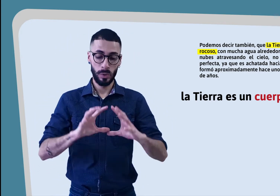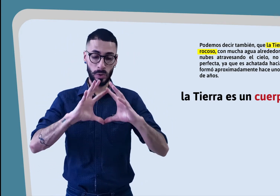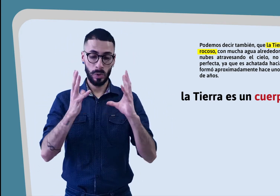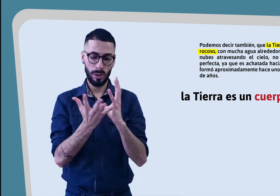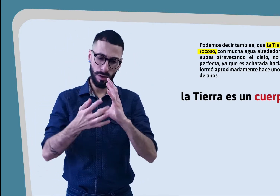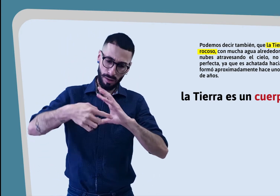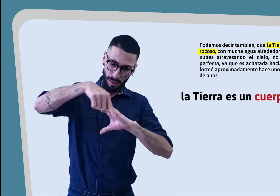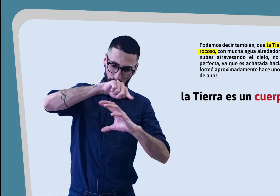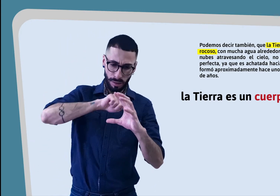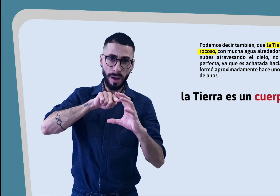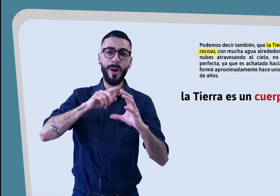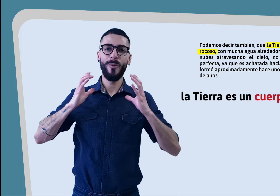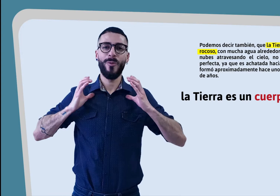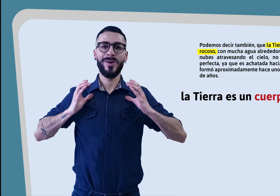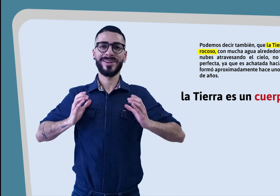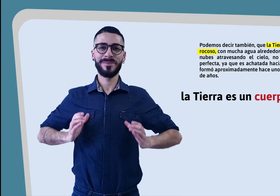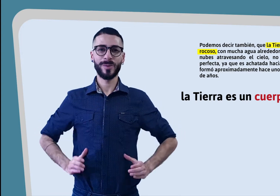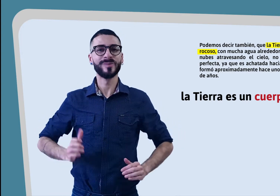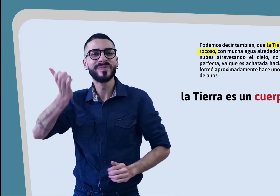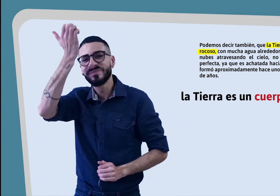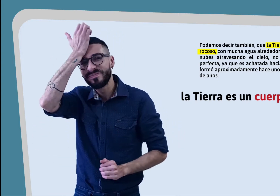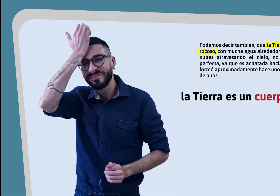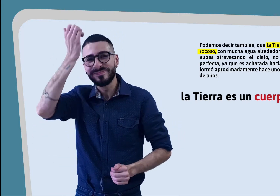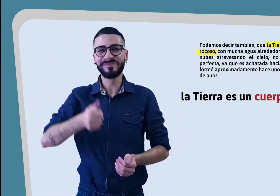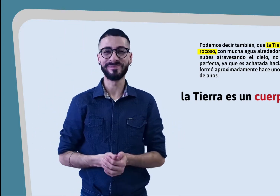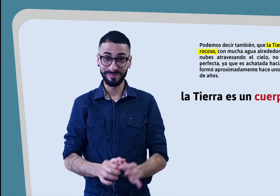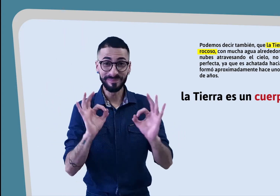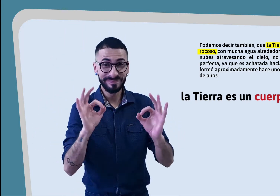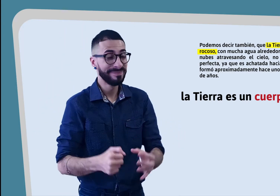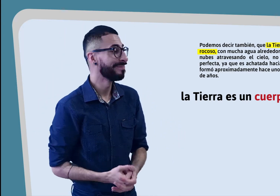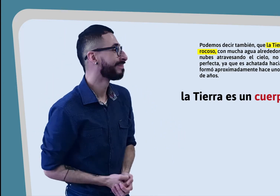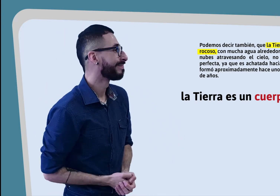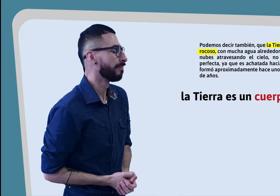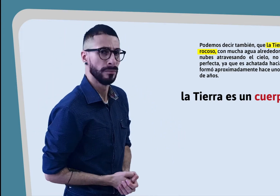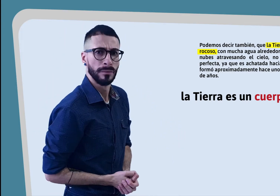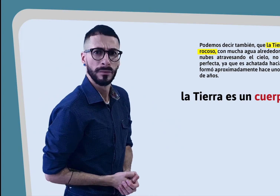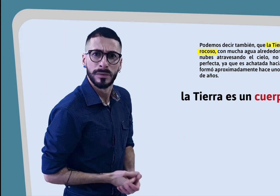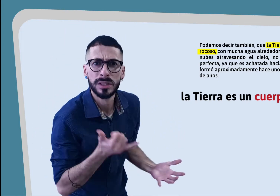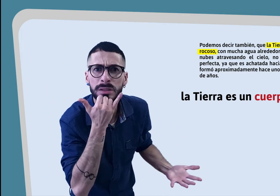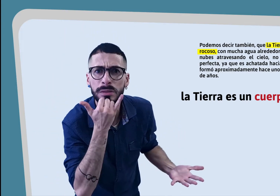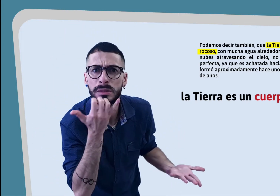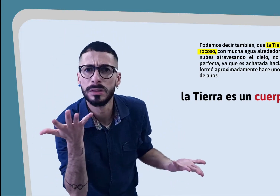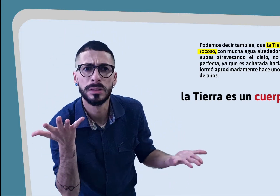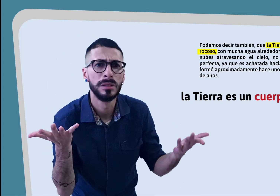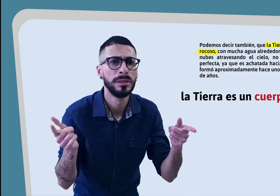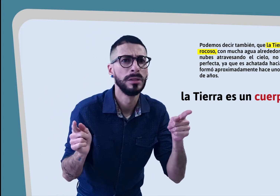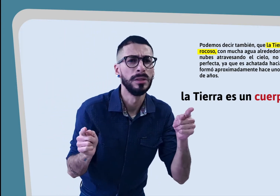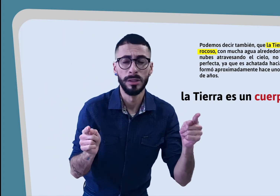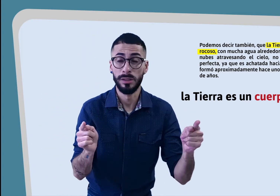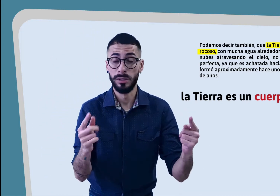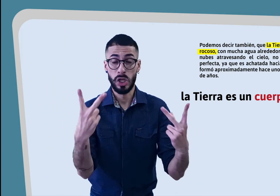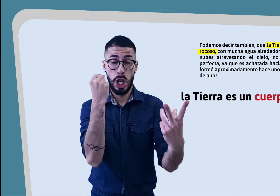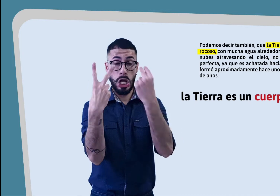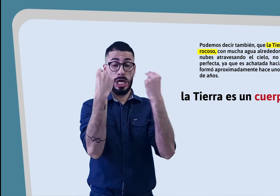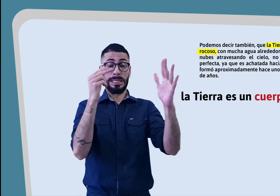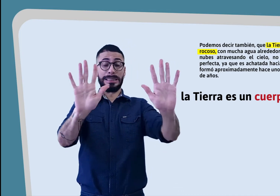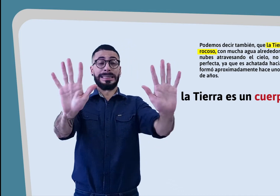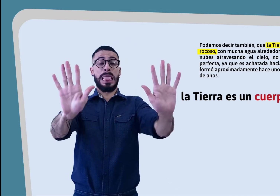La Tierra es un cuerpo humano rocoso. ¡Muy bien! ¿No? ¿Qué pasó? Todos me están diciendo que no es así.